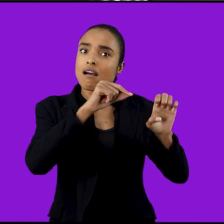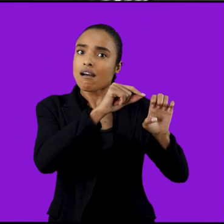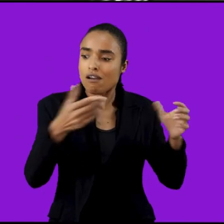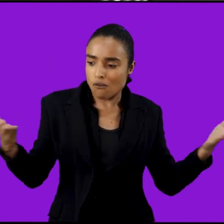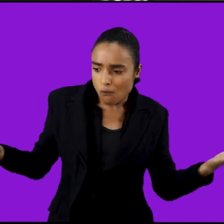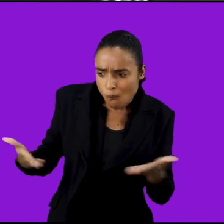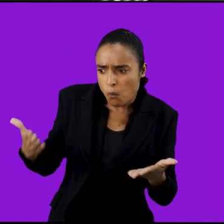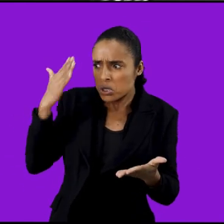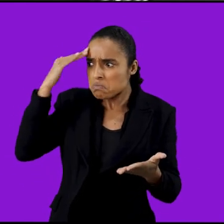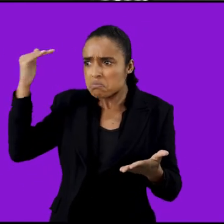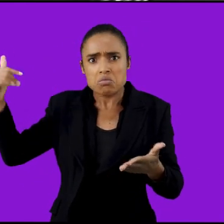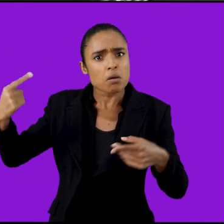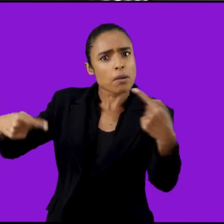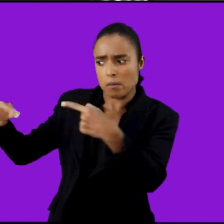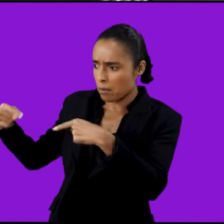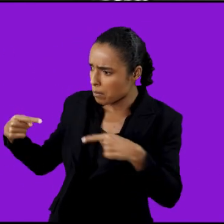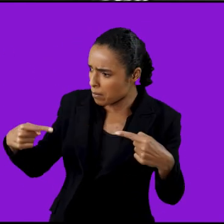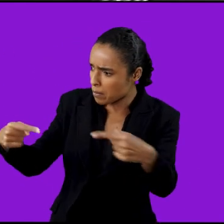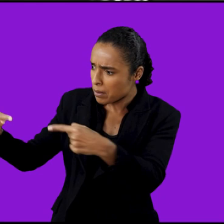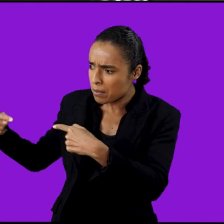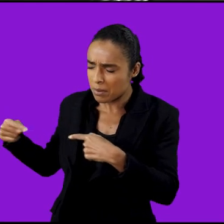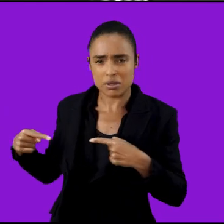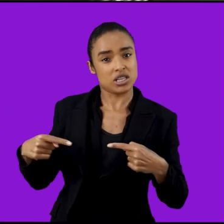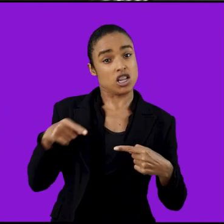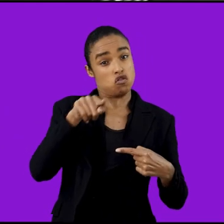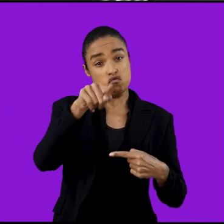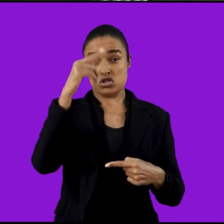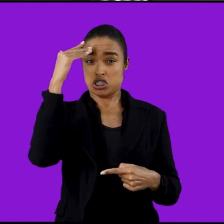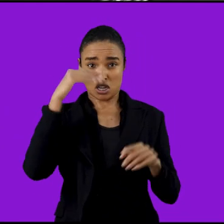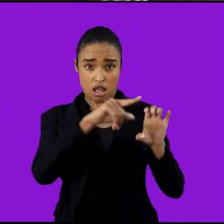sobretudo agora, né, de maneira muito glamourizada. Tu é empreendedora, tu rala pra caramba,